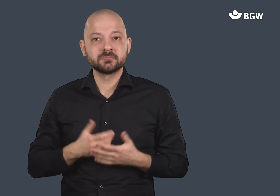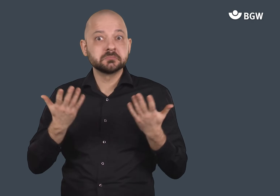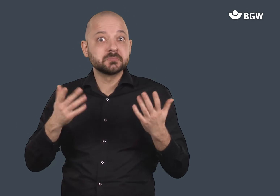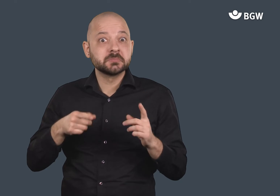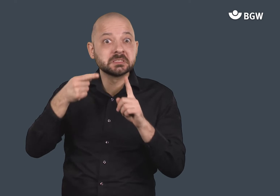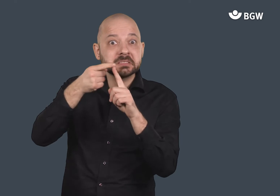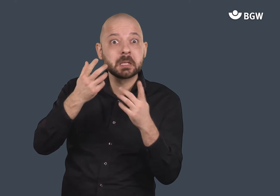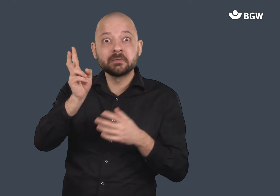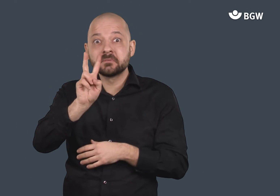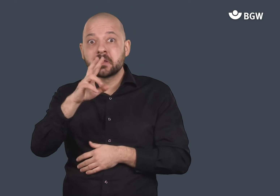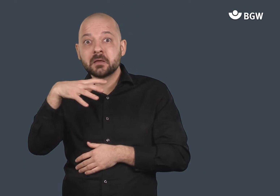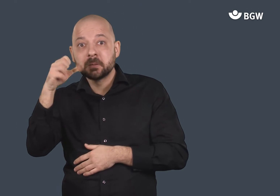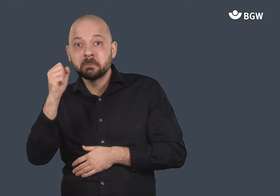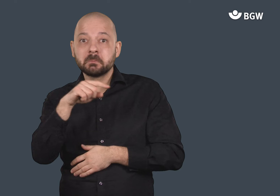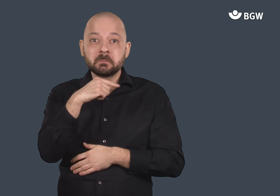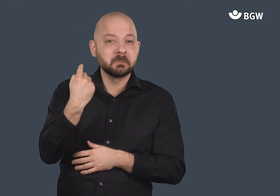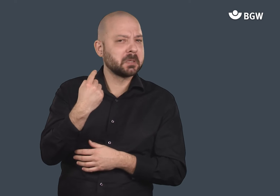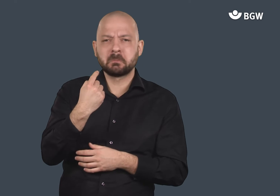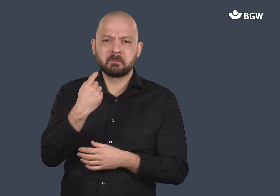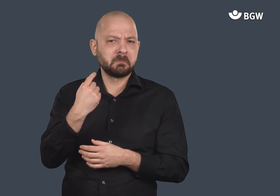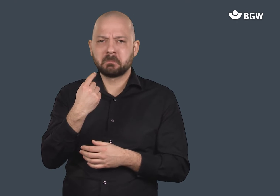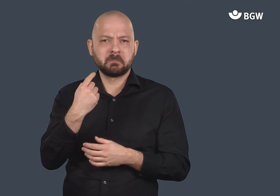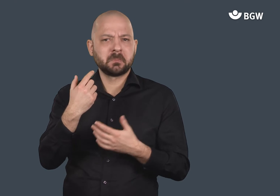Dabei geht es nicht darum, Gewinner oder Verlierer zu finden.